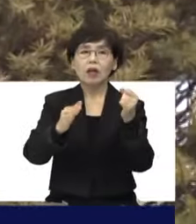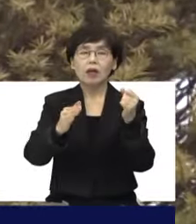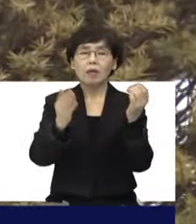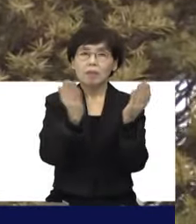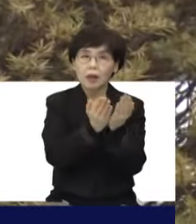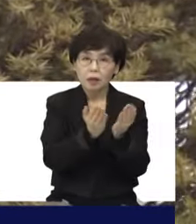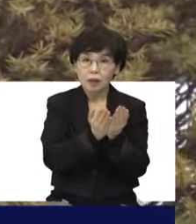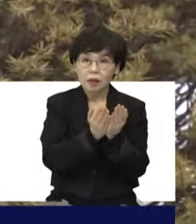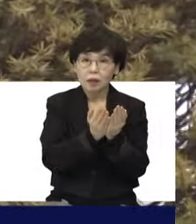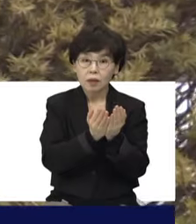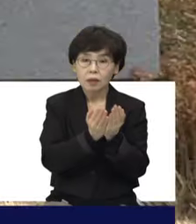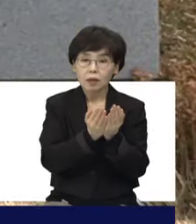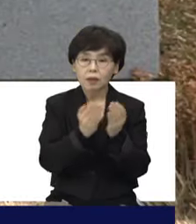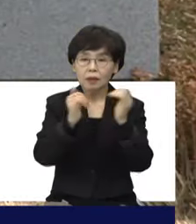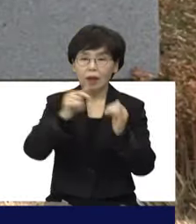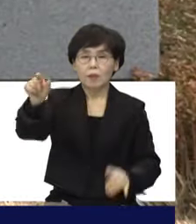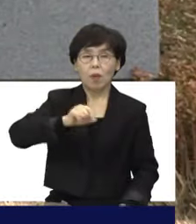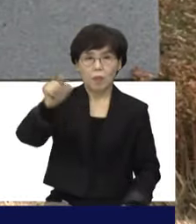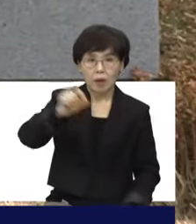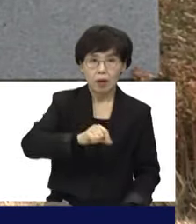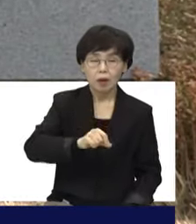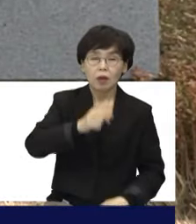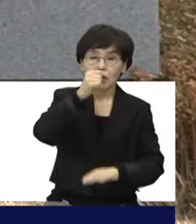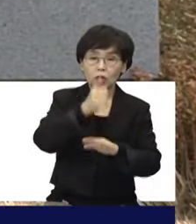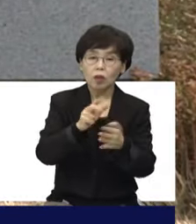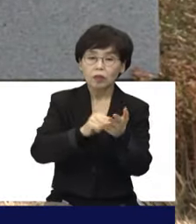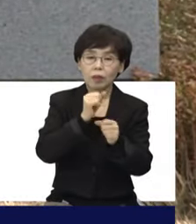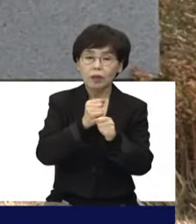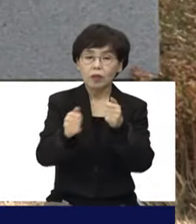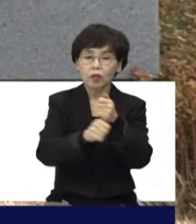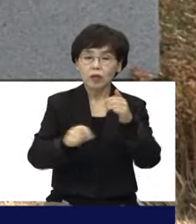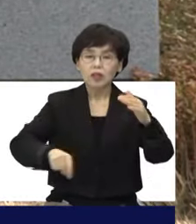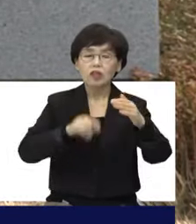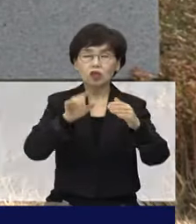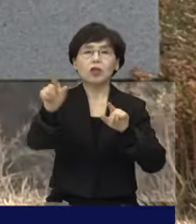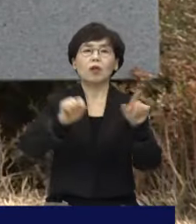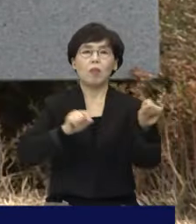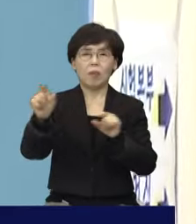인력풀을 만들고 최종 출제위원은 이 중 무작위 선정할 방침입니다.